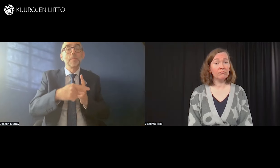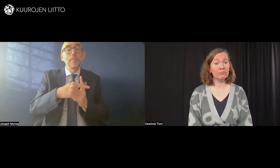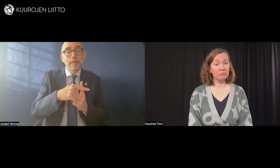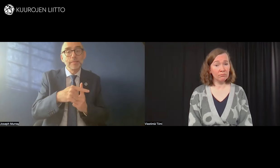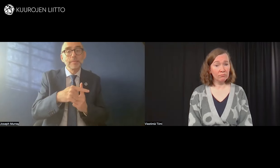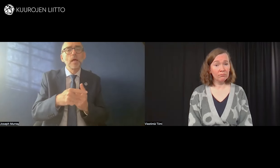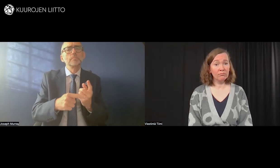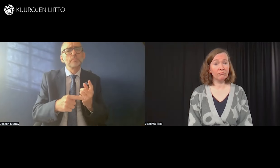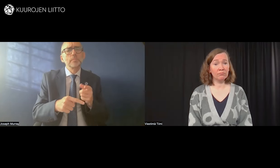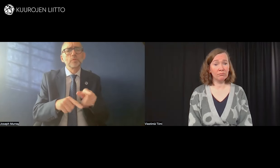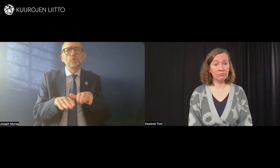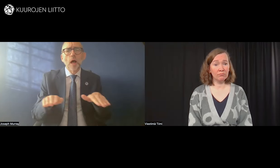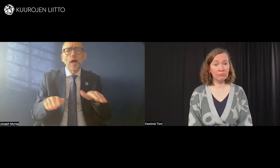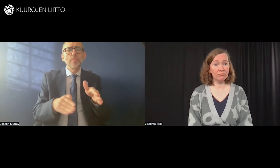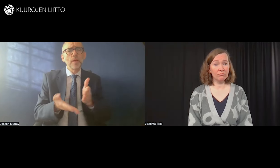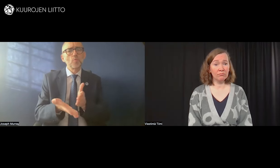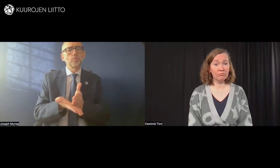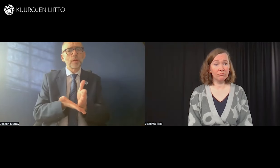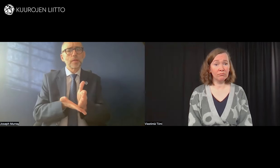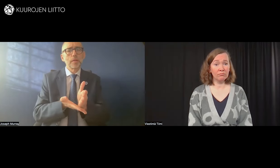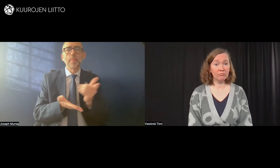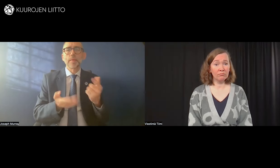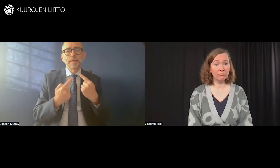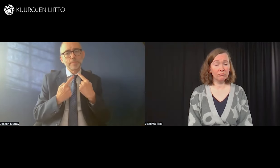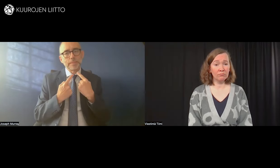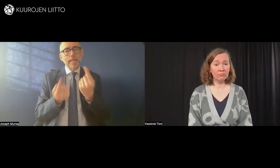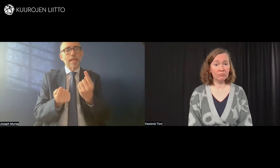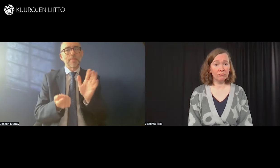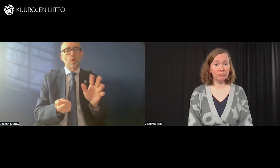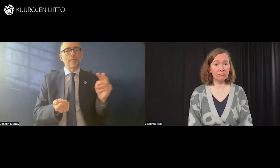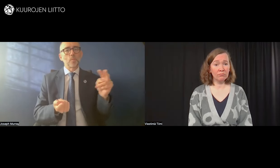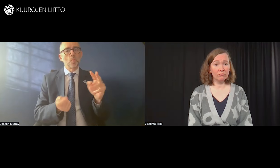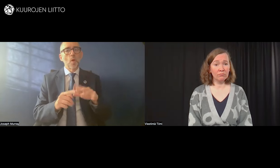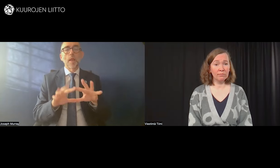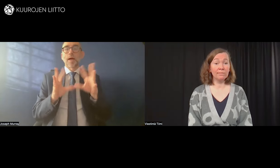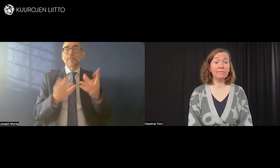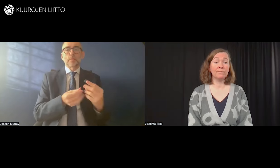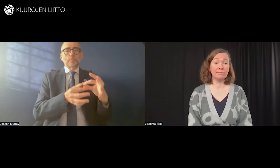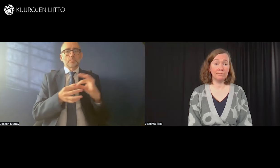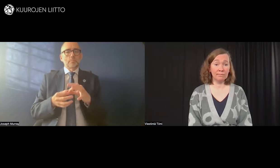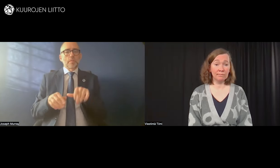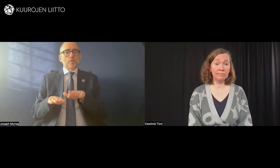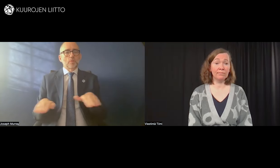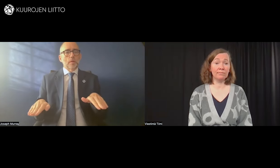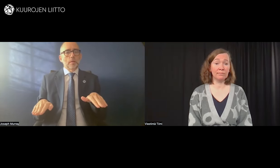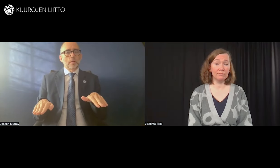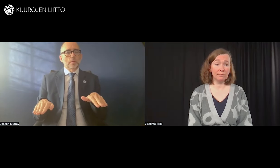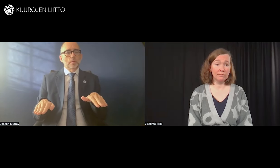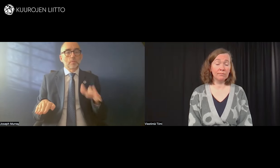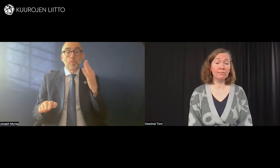ja lapsilla on oikeus ilmaista mielipiteensä kaikista häntä koskevista asioista.